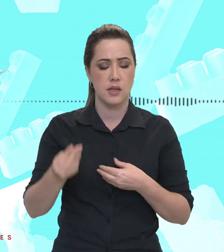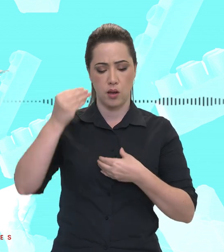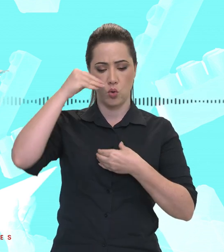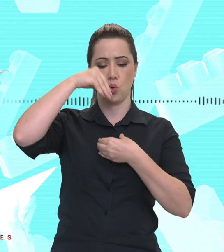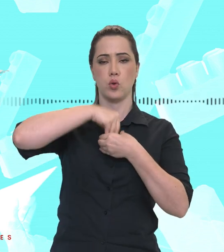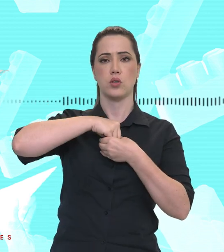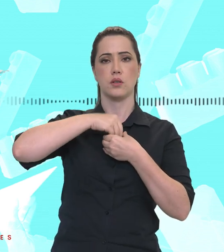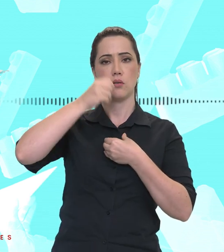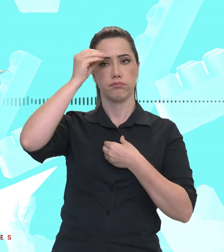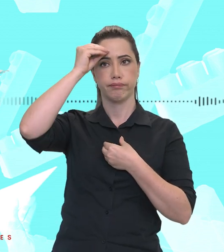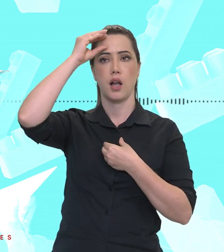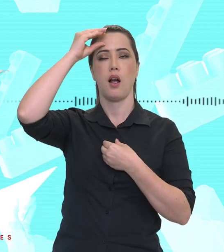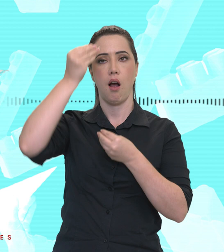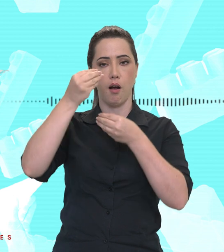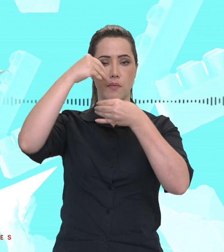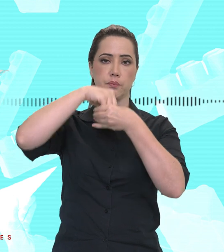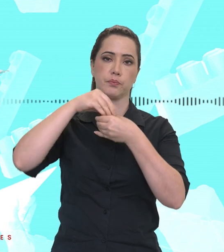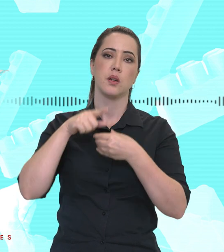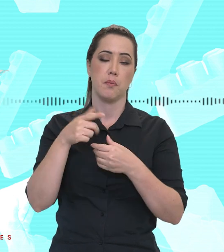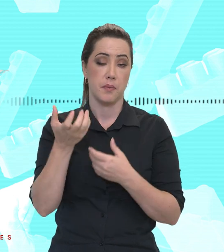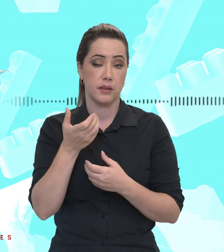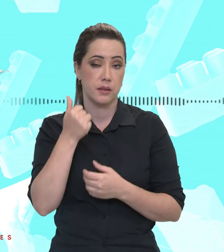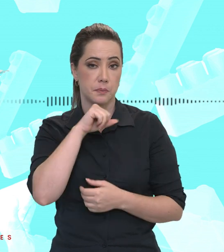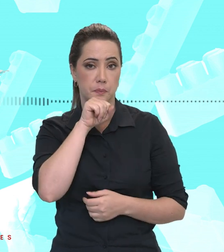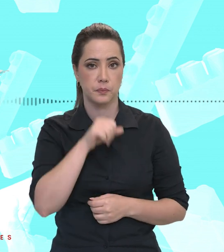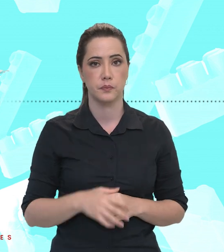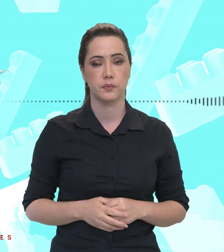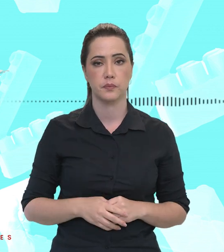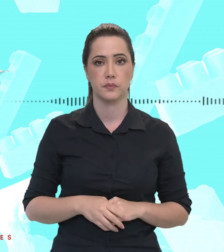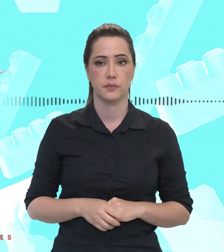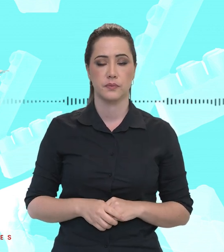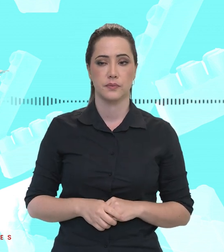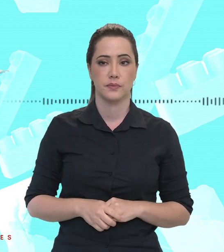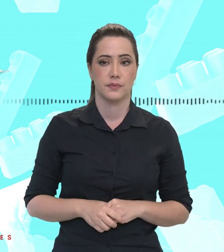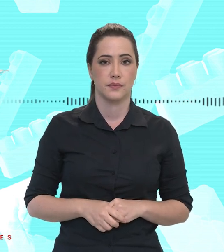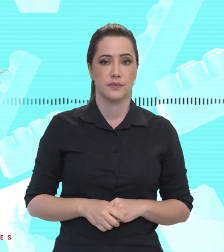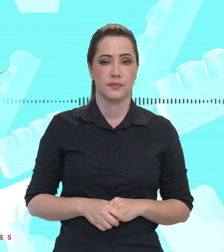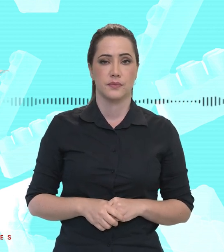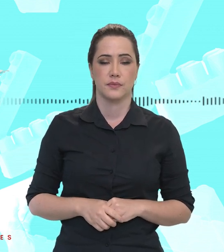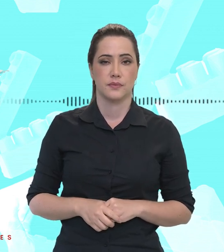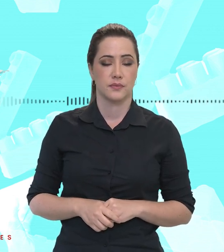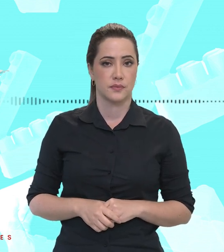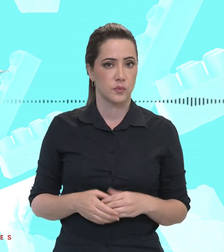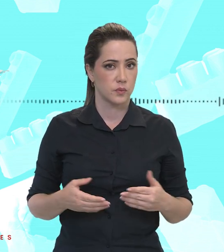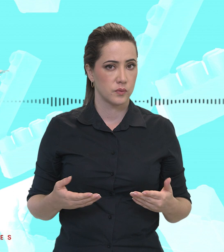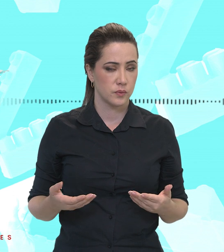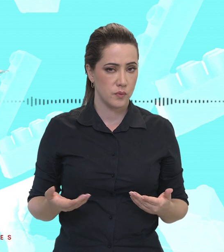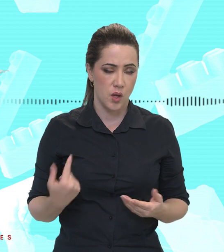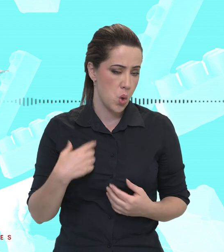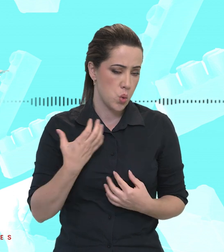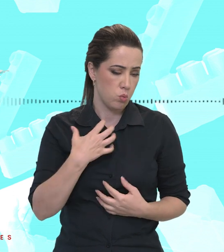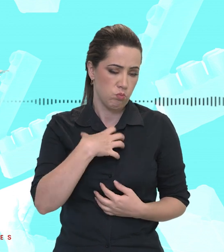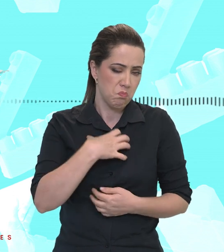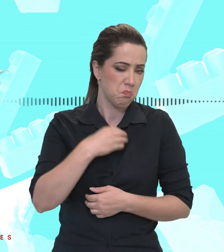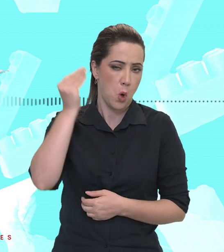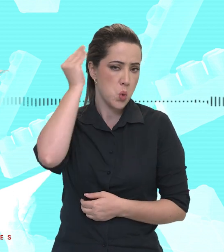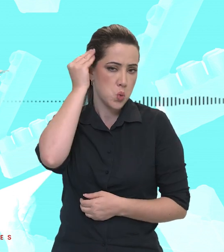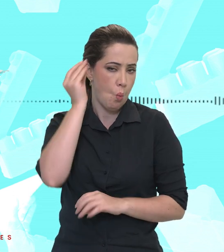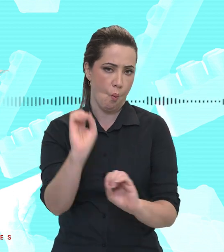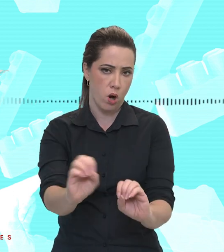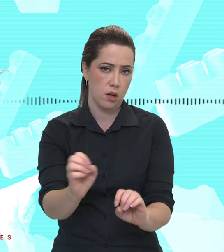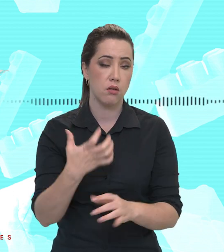introjetado na cabeça das mães. Eu não sinto essa culpa materna, eu sei o que eu